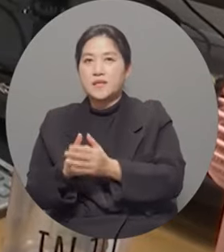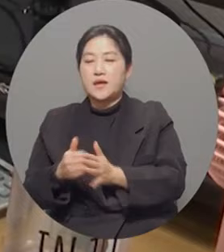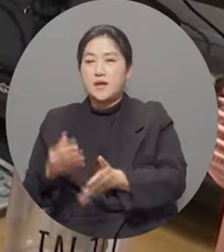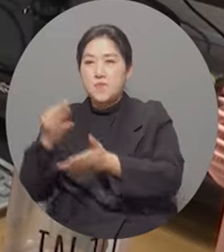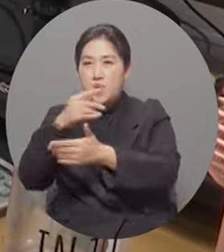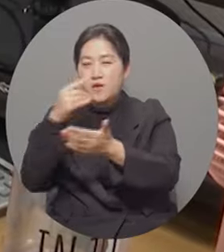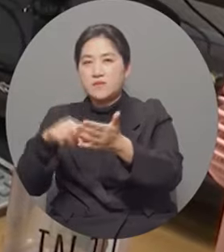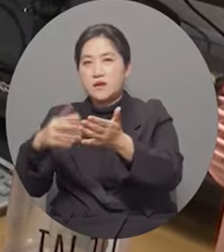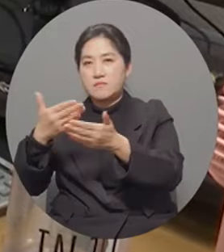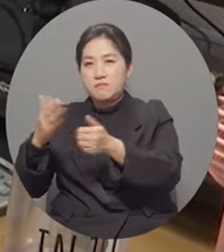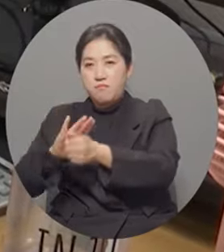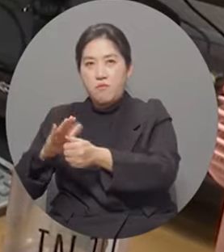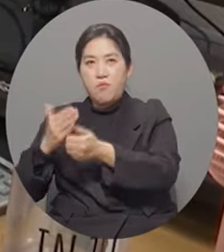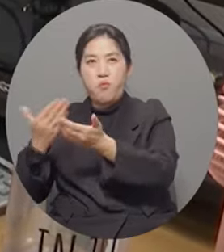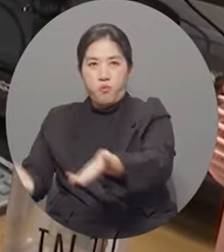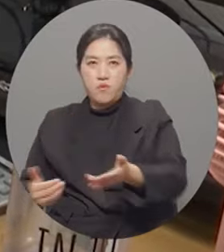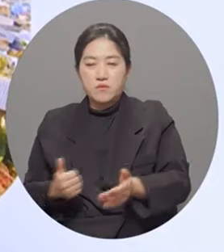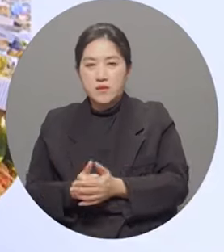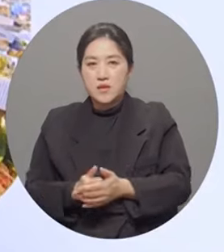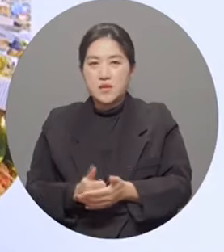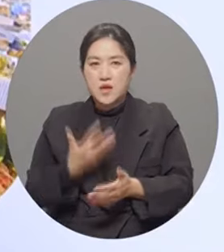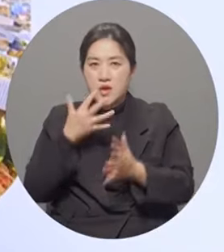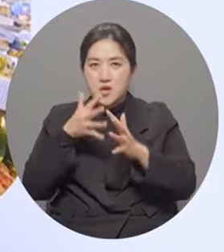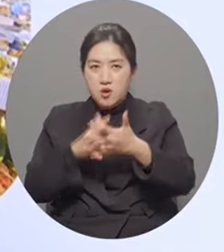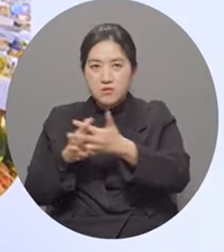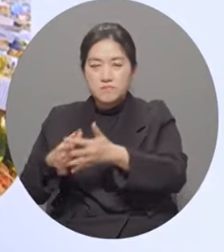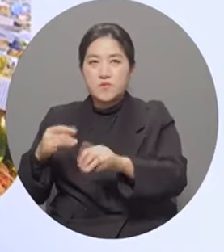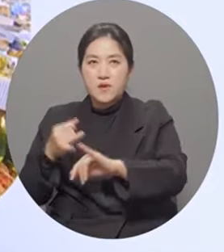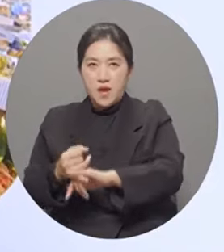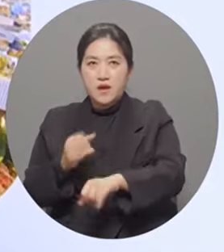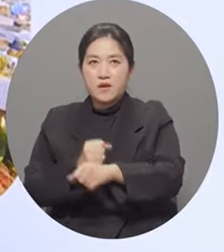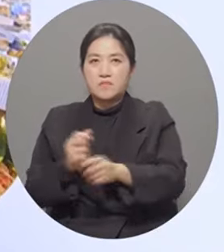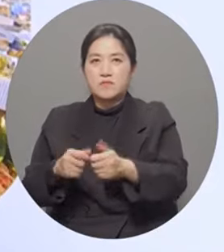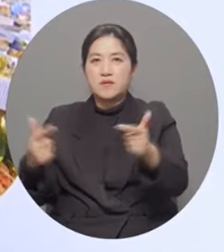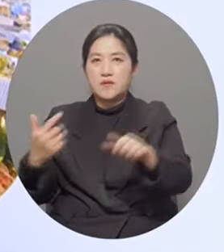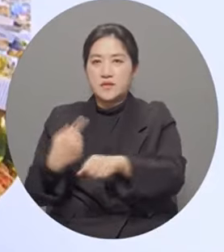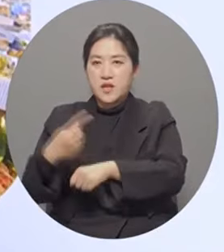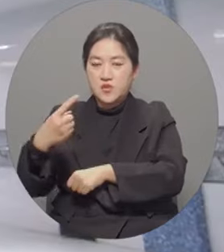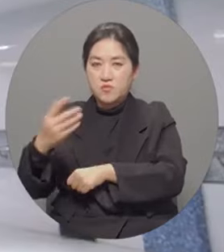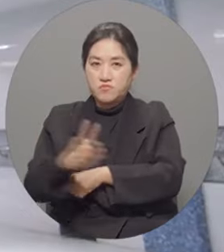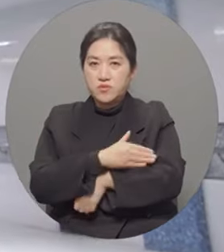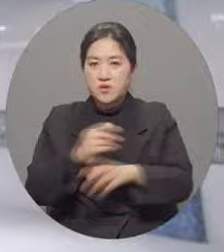양도세와 중도세 중과 대상에서 제외됩니다. 현금영수증을 의무로 발행해야 하는 업종도늘어납니다.